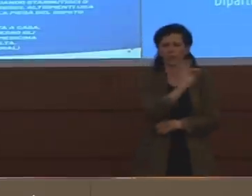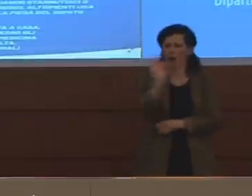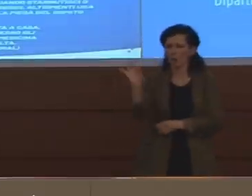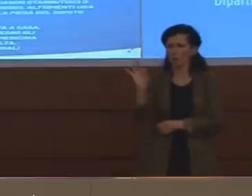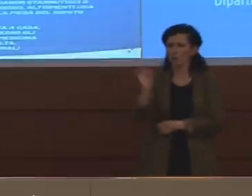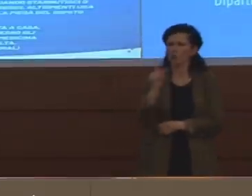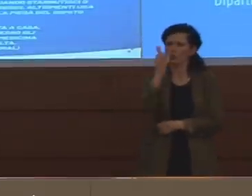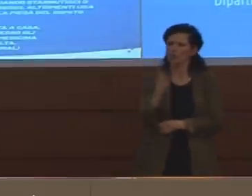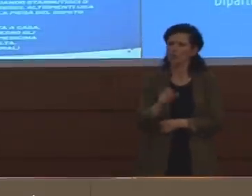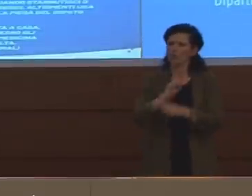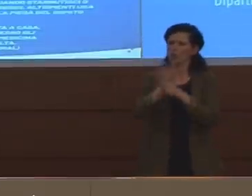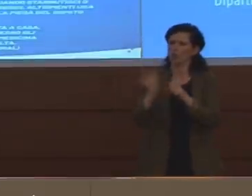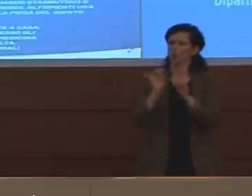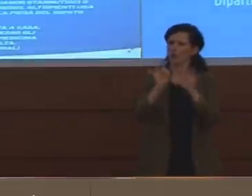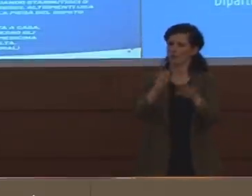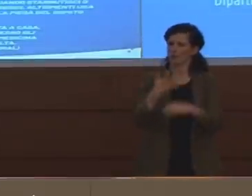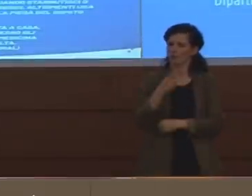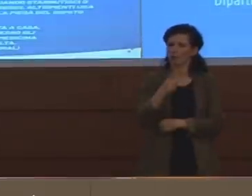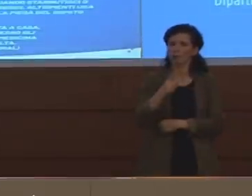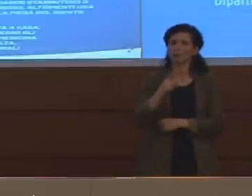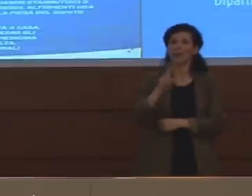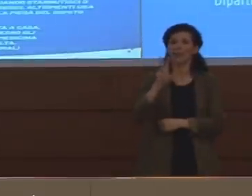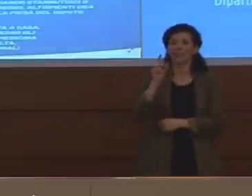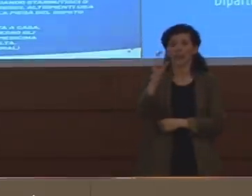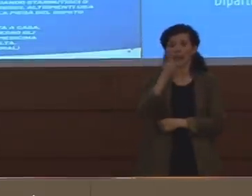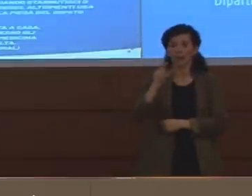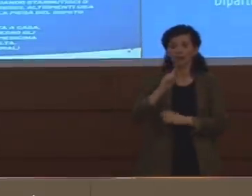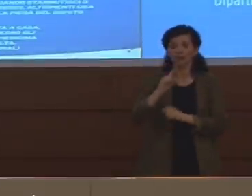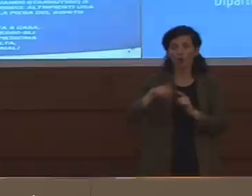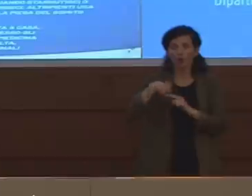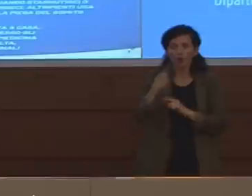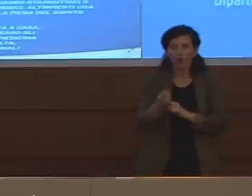positivo ancora dopo 30 giorni? E poi un'altra cosa.